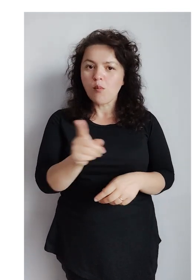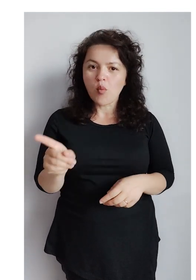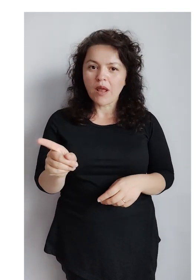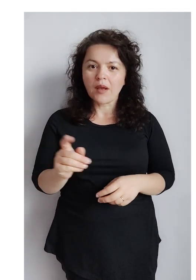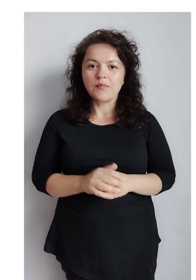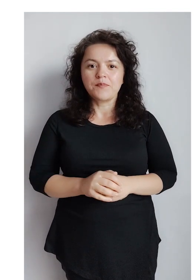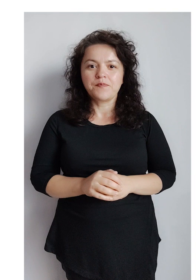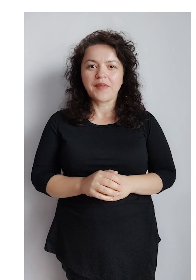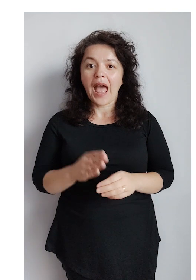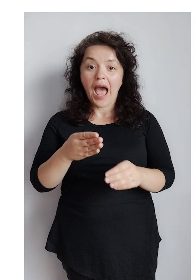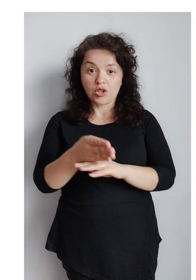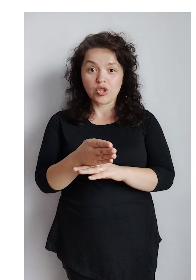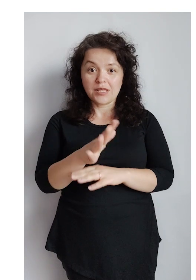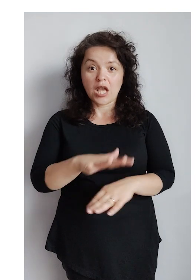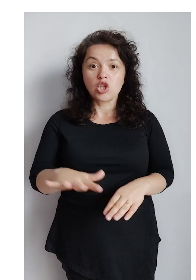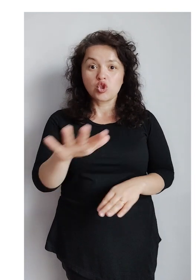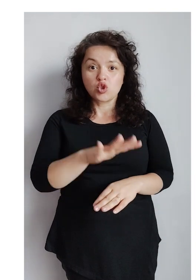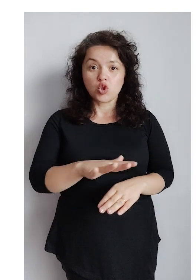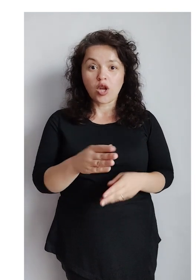Acces în zone publice